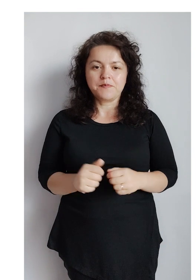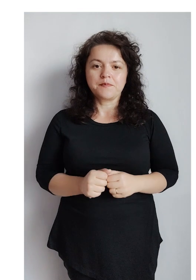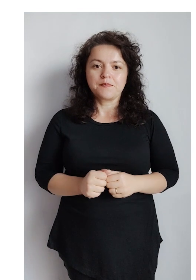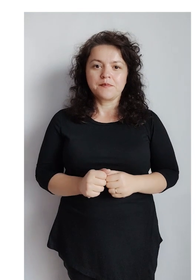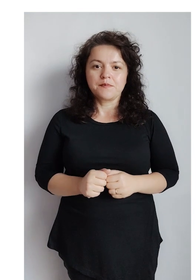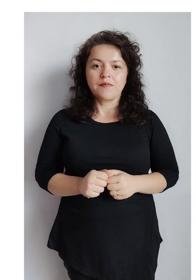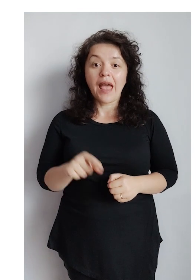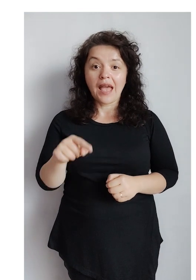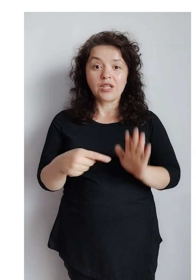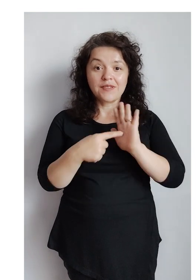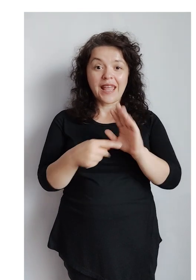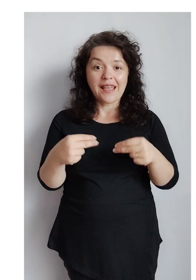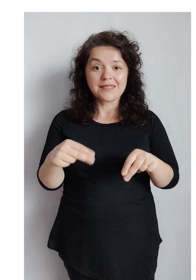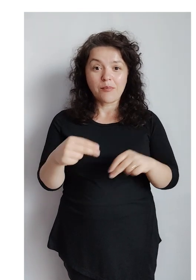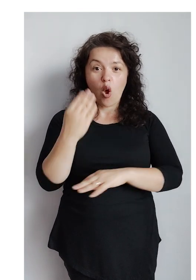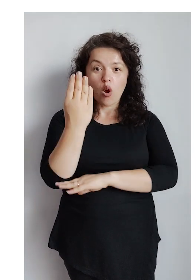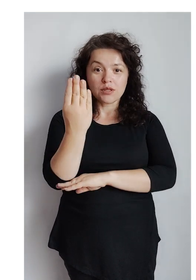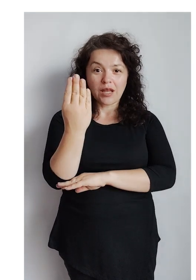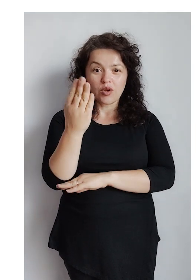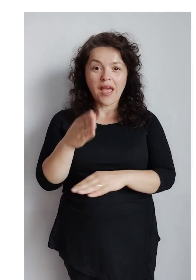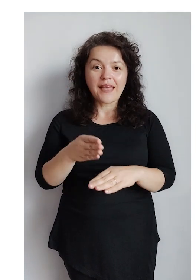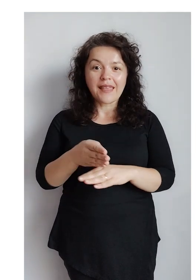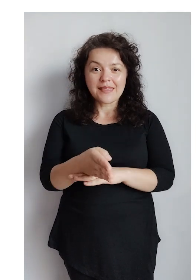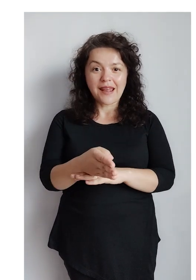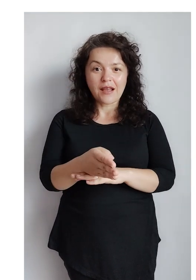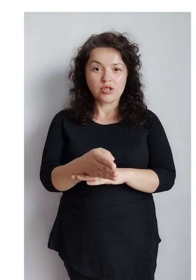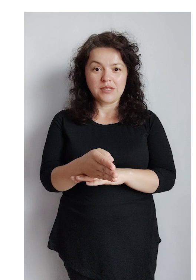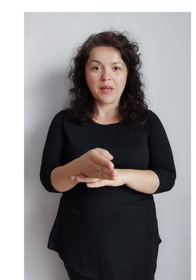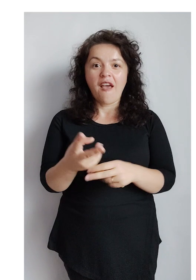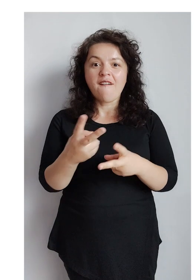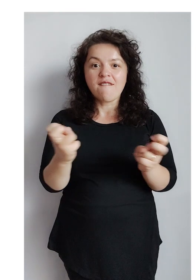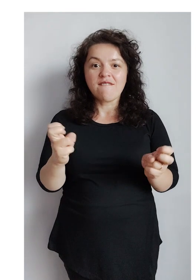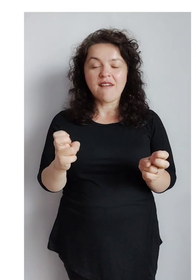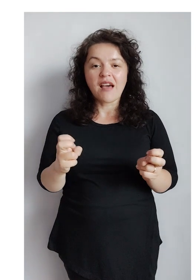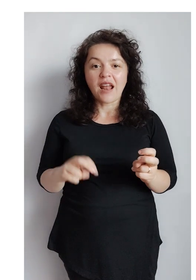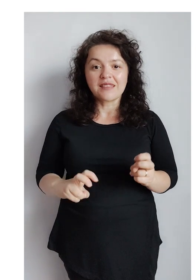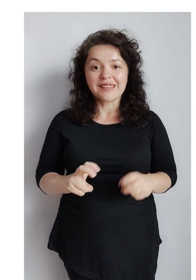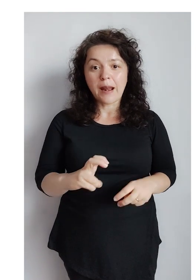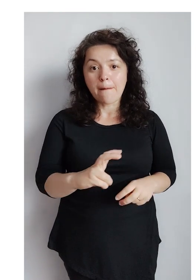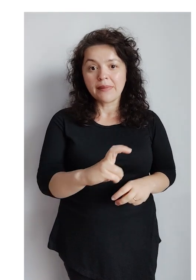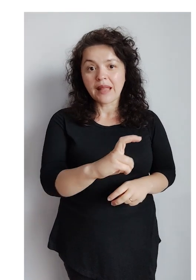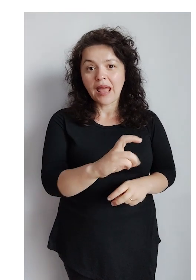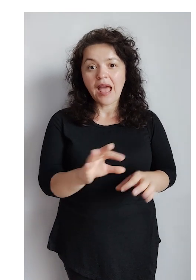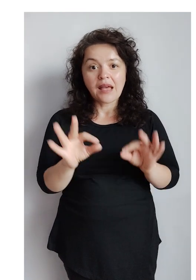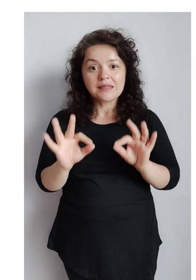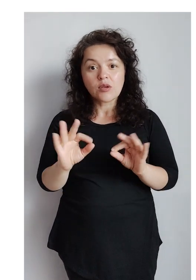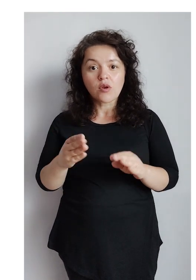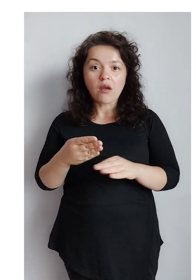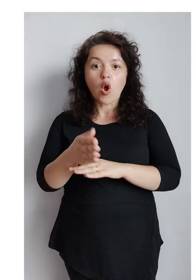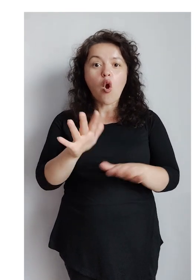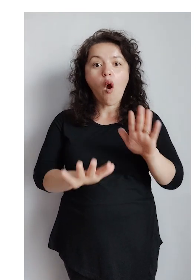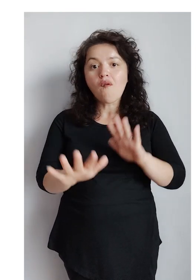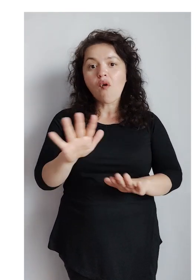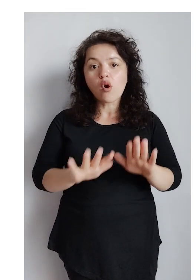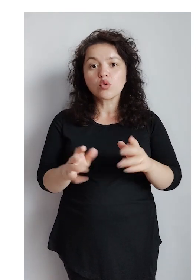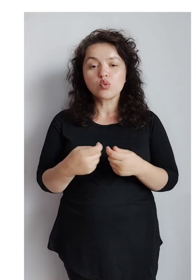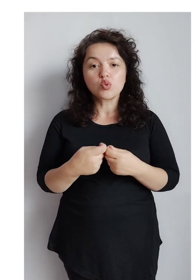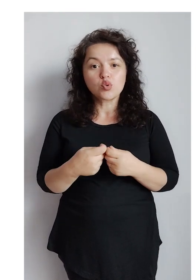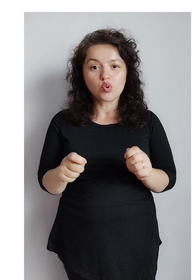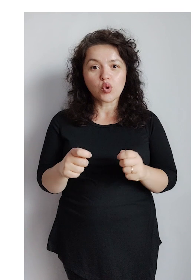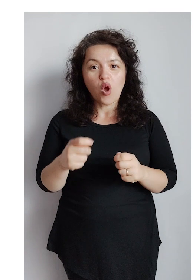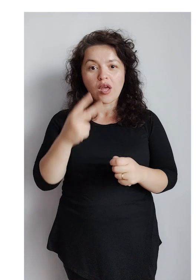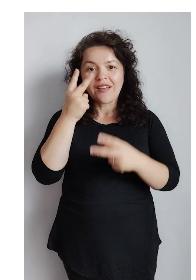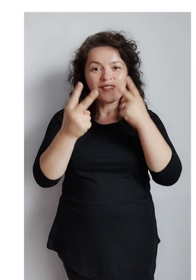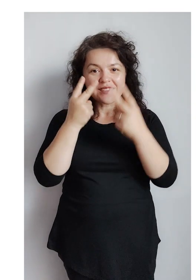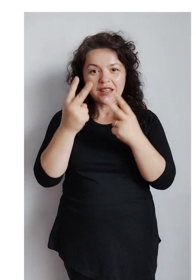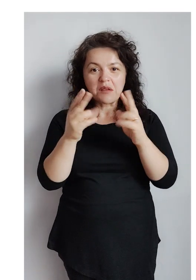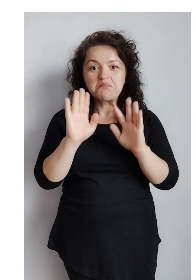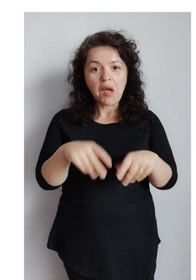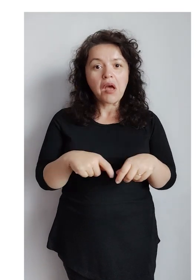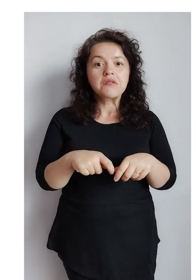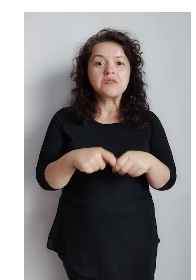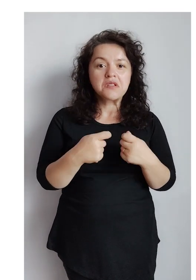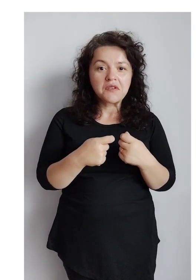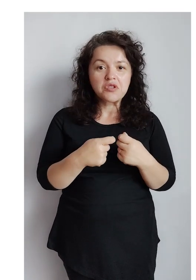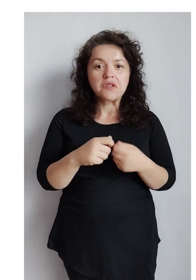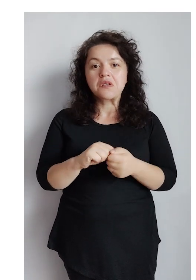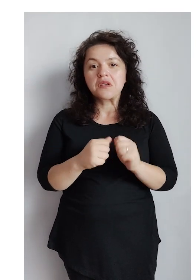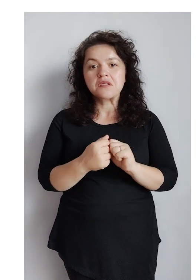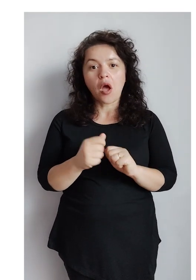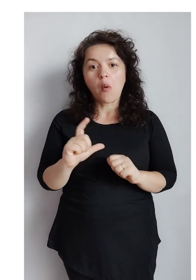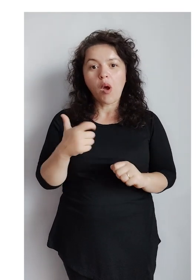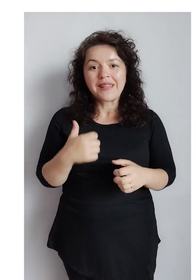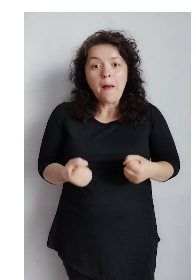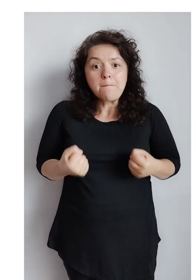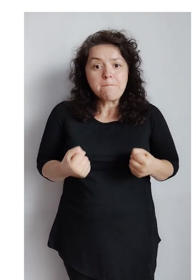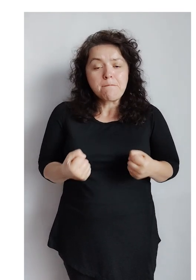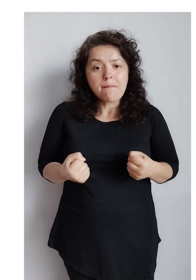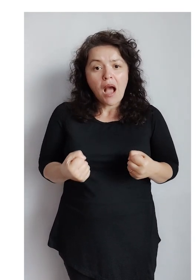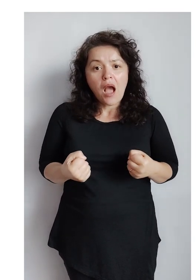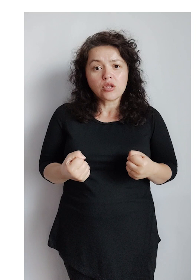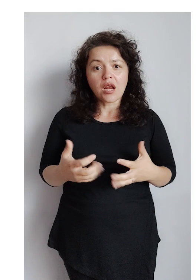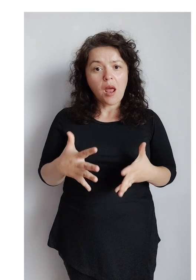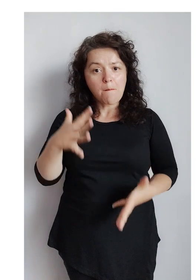Aici vedem exemple de hoteluri cu intrări accesibile fără trepte, asigurând accesul și confortul tuturor vizitatorilor, fie cu deficiențe, fie că poartă bagaje grele și mari